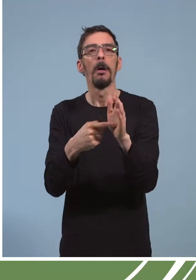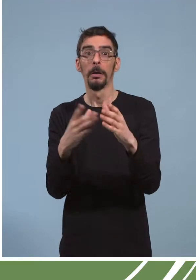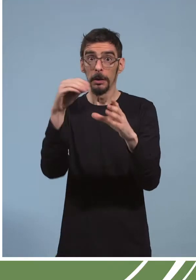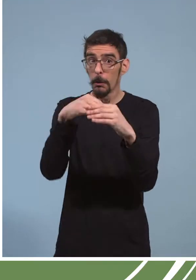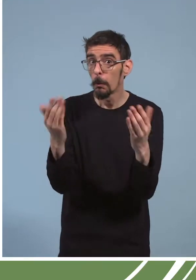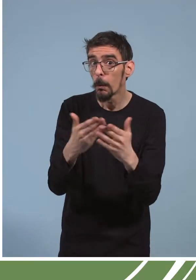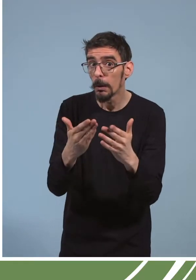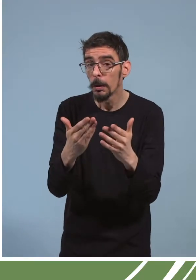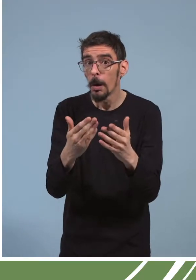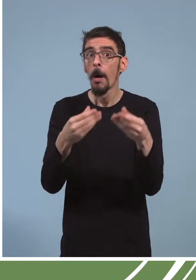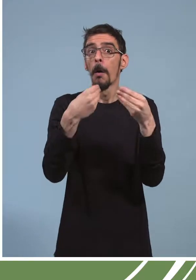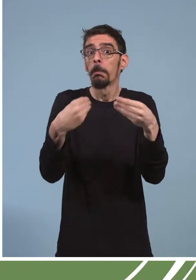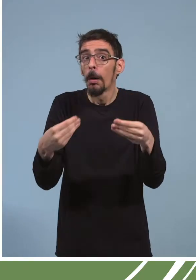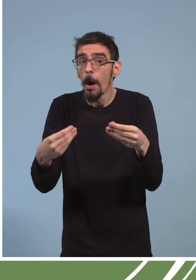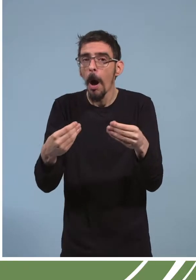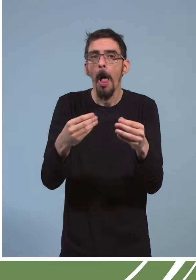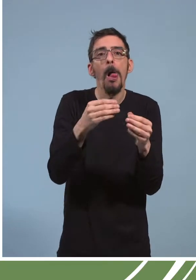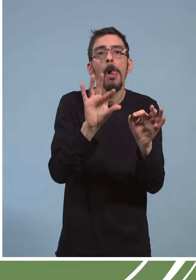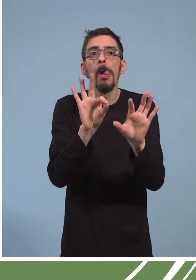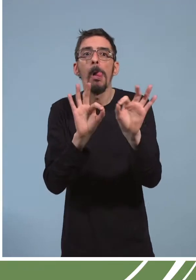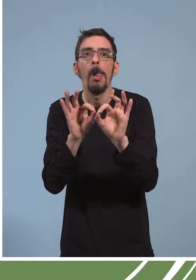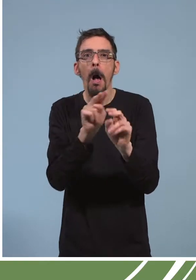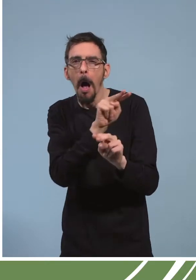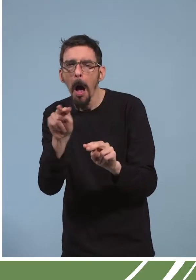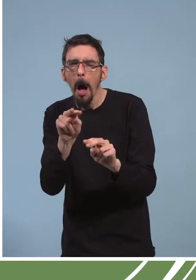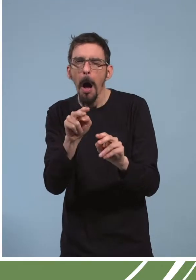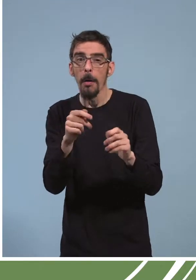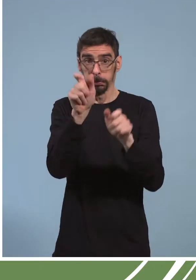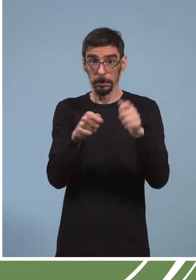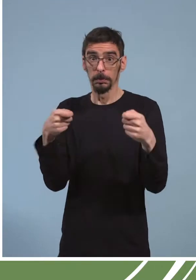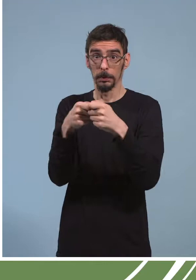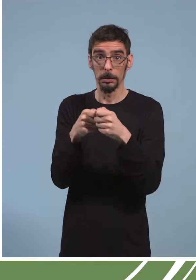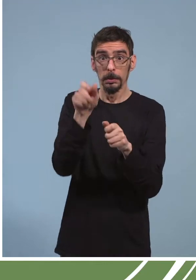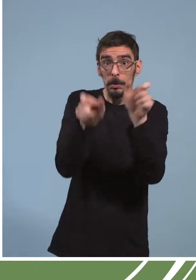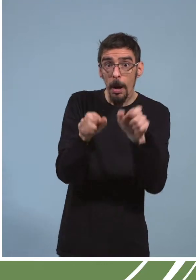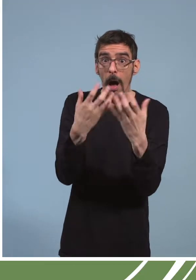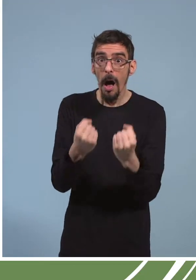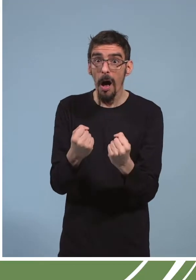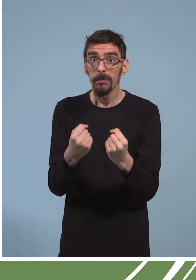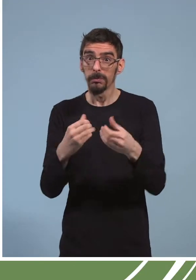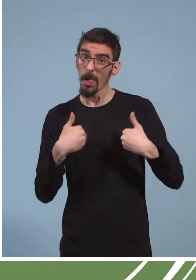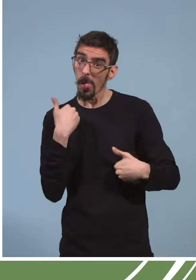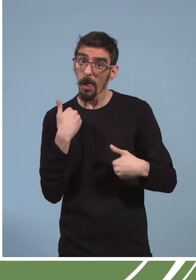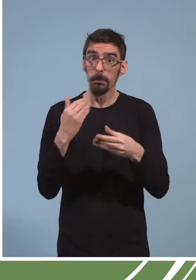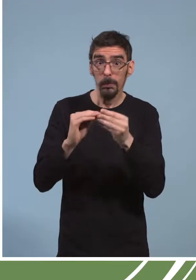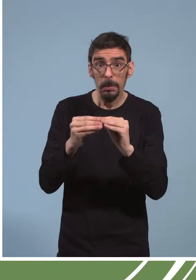Wähle die Materialien nach den Be- dürfnissen der Teilnehmenden, z.B. größere Gegenstände für Personen mit motorischen Beeinträchtigungen.